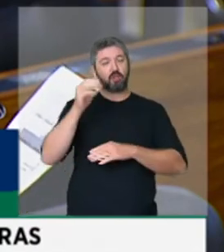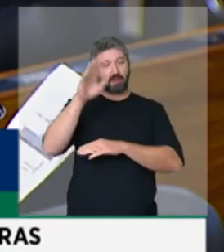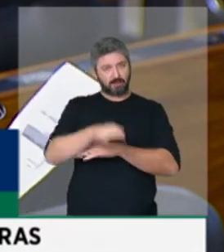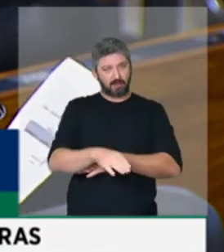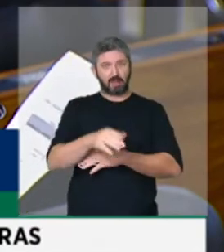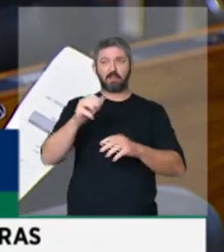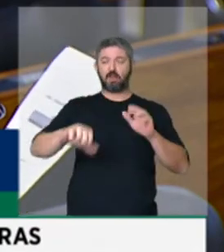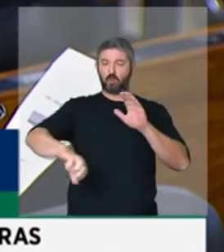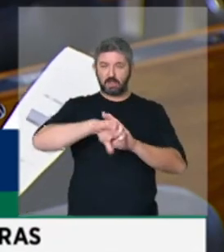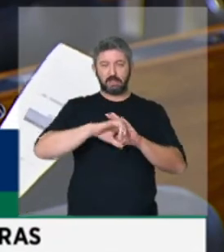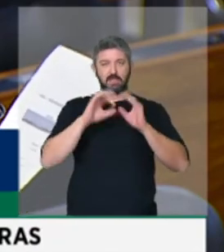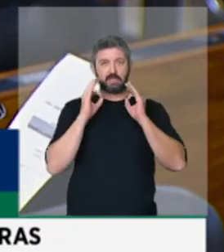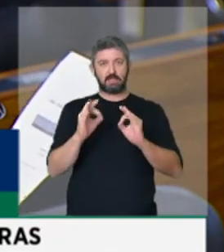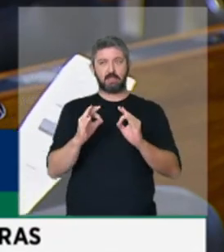ORIENTA O PT? DEPUTADA ERIKA. -- [DEPUTADA]: PT VAI